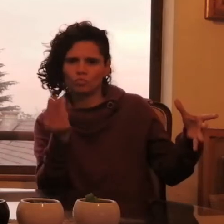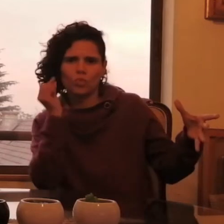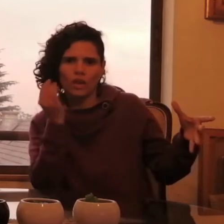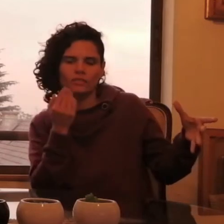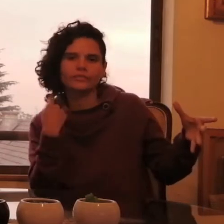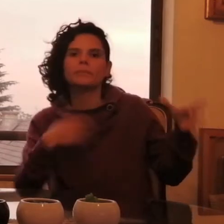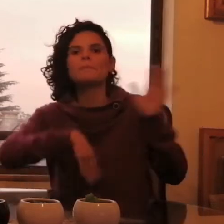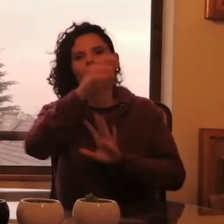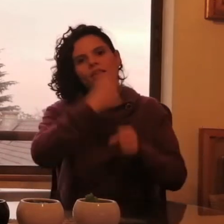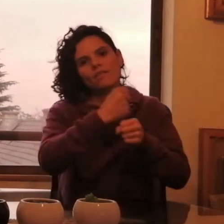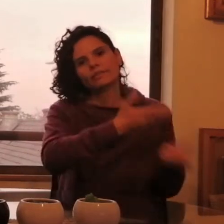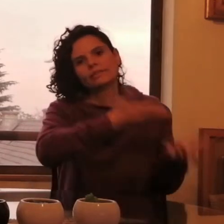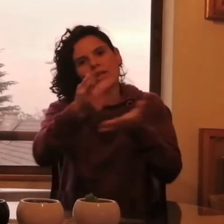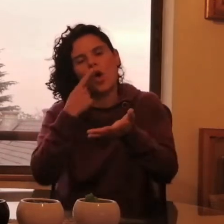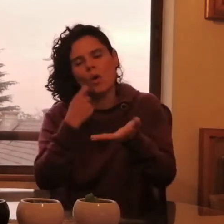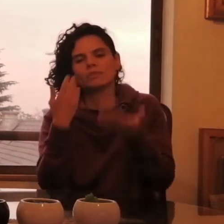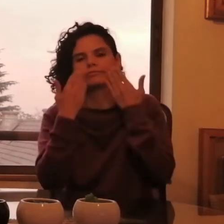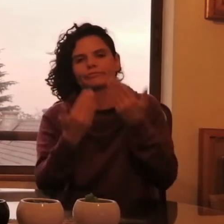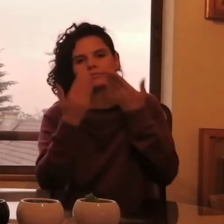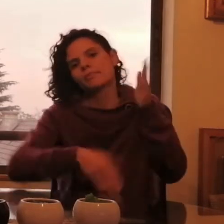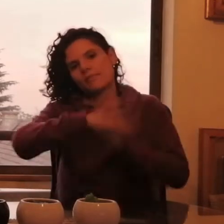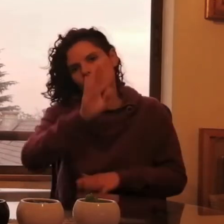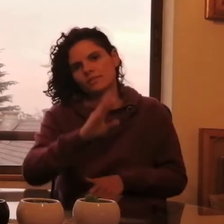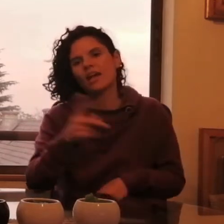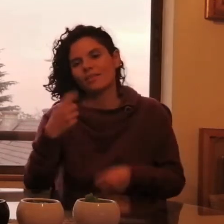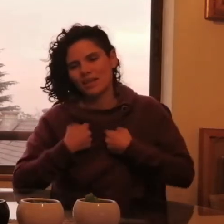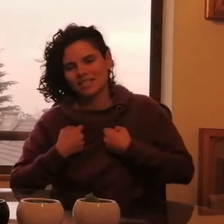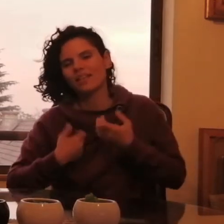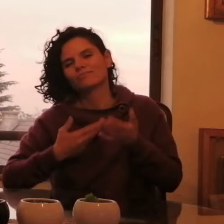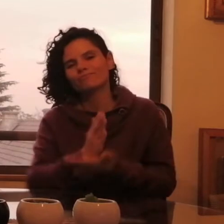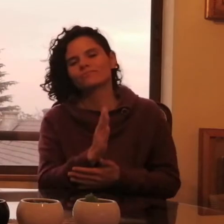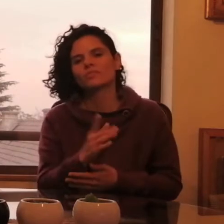le daban mas como beneficio a ellos entonces dije entre no estar haciendo nada dije quiero